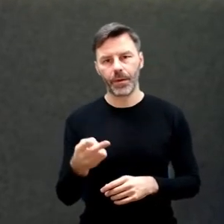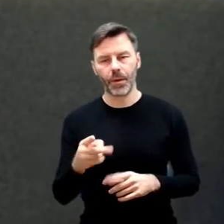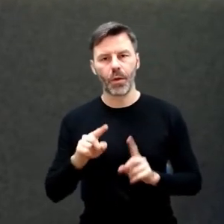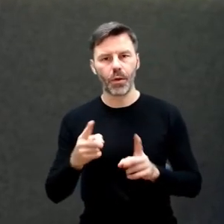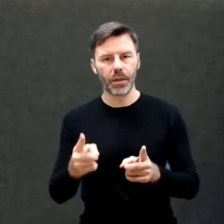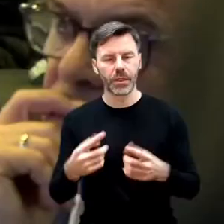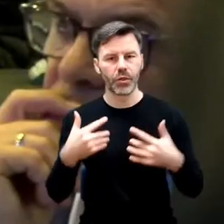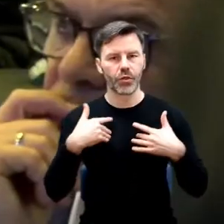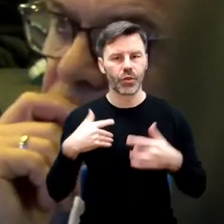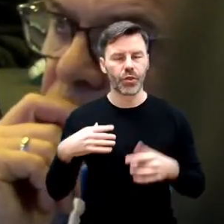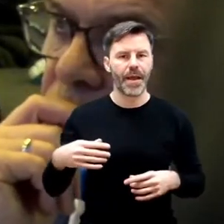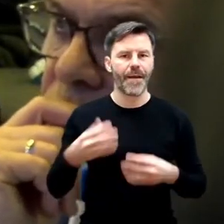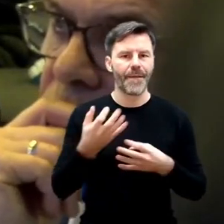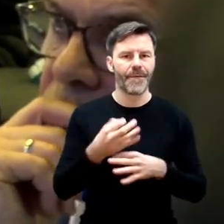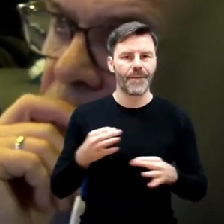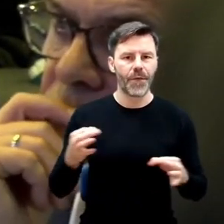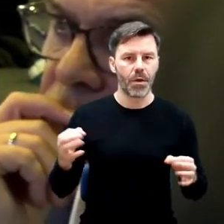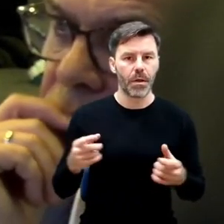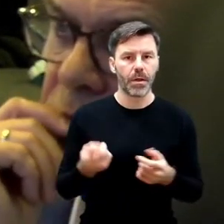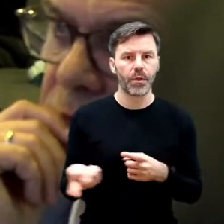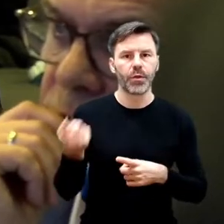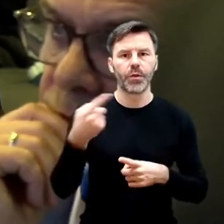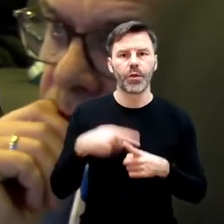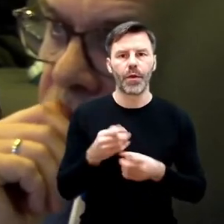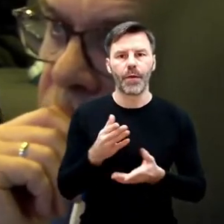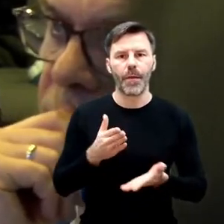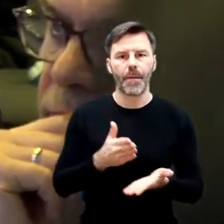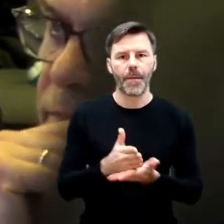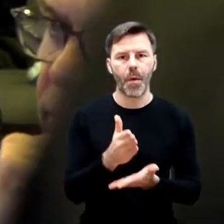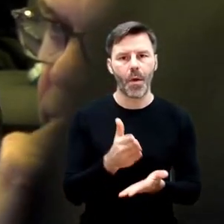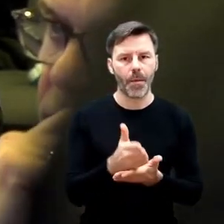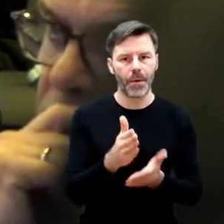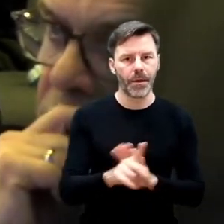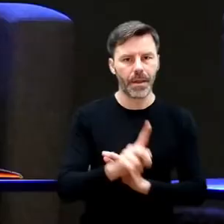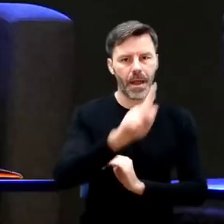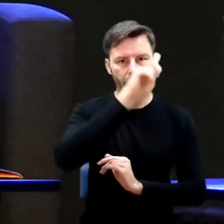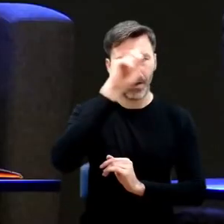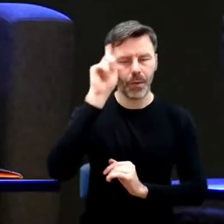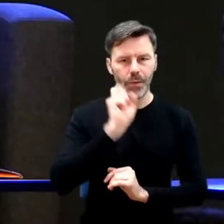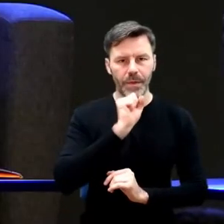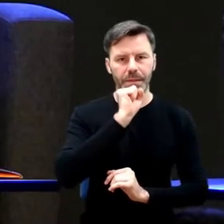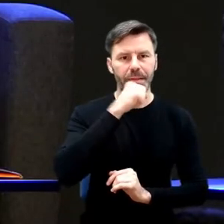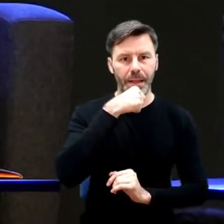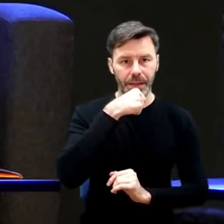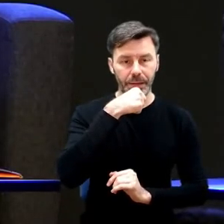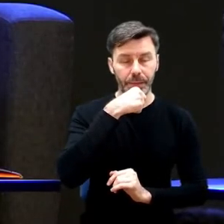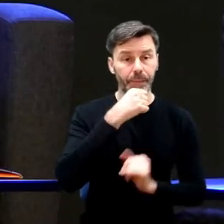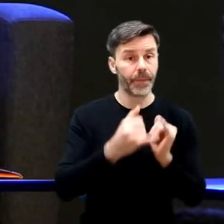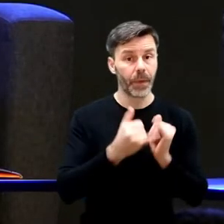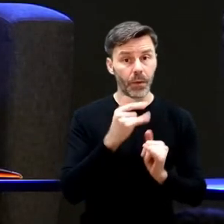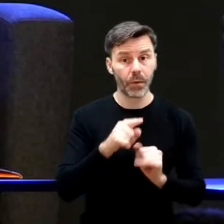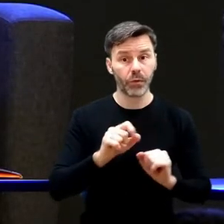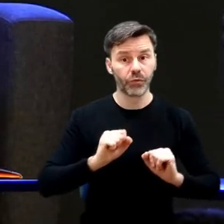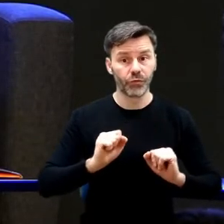pomocowe, dodatkowe świadczone seniorom. Jeśli to funkcjonuje, to wtedy te mieszkania